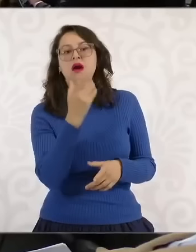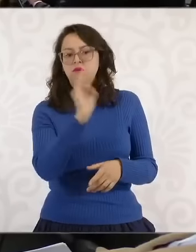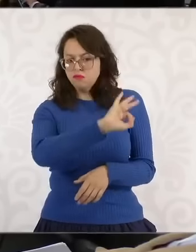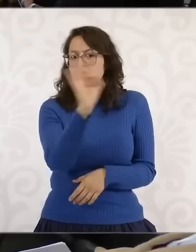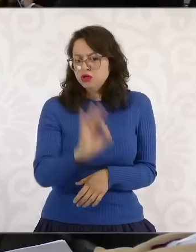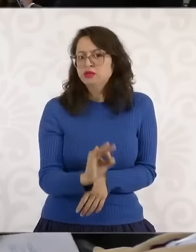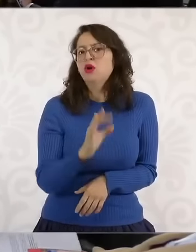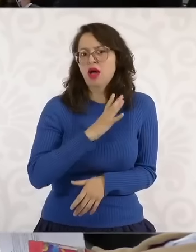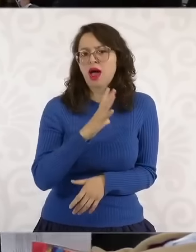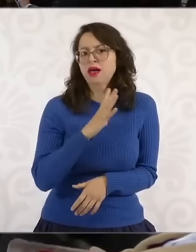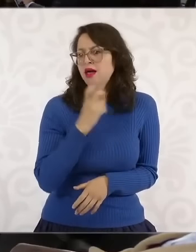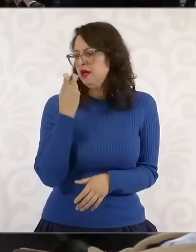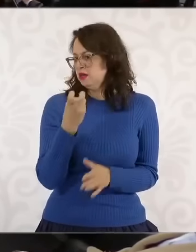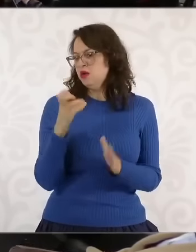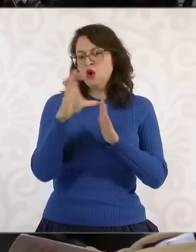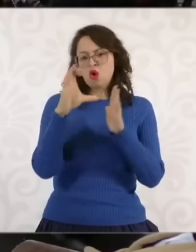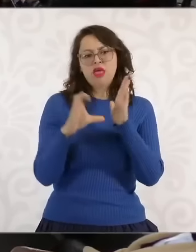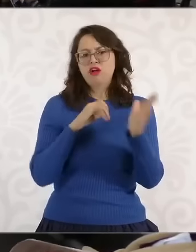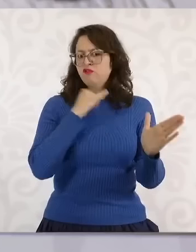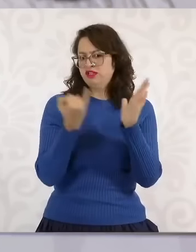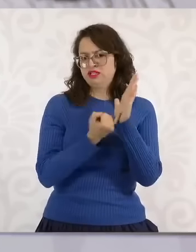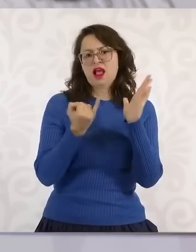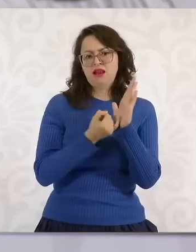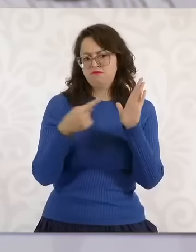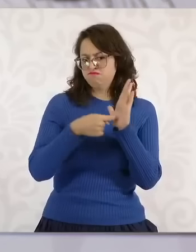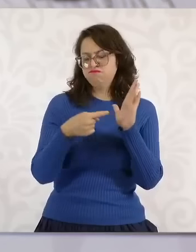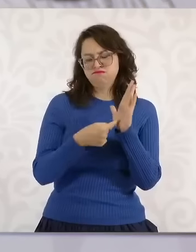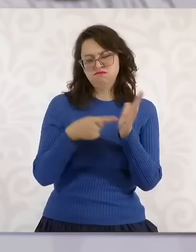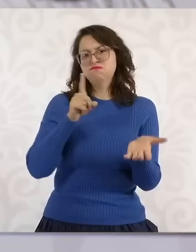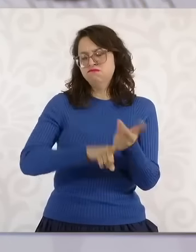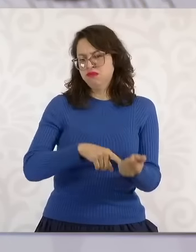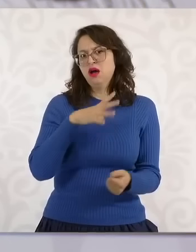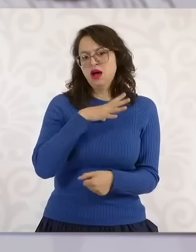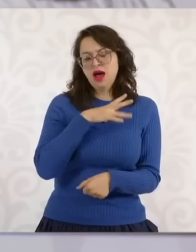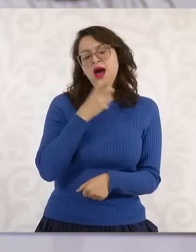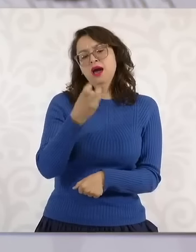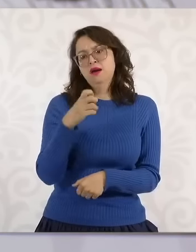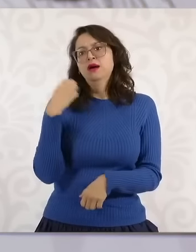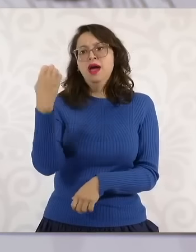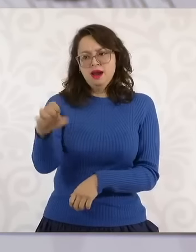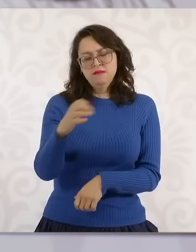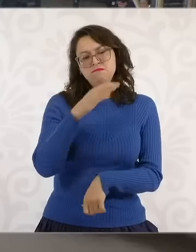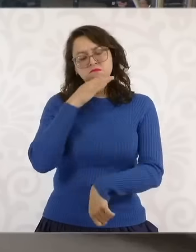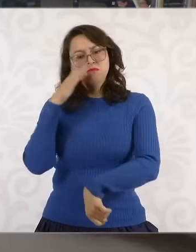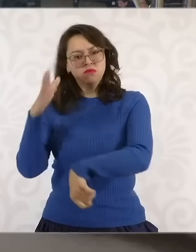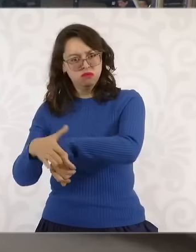ya en su momento, pues ya se verá en enero cuando se notifique. Estos 51,000 millones,